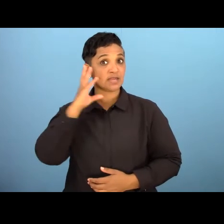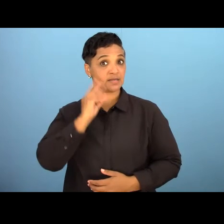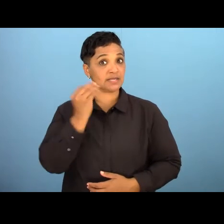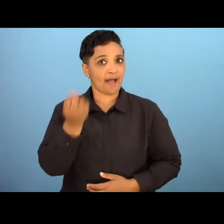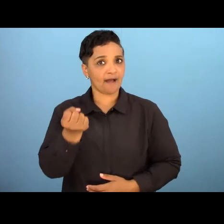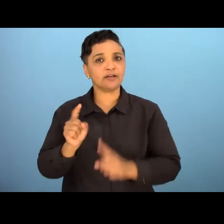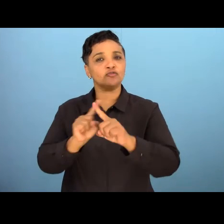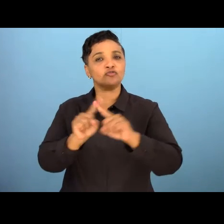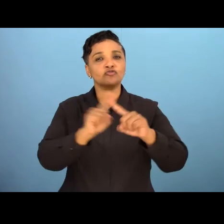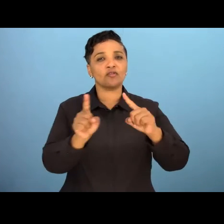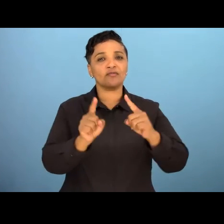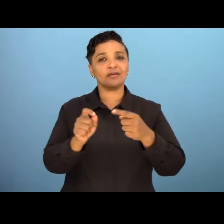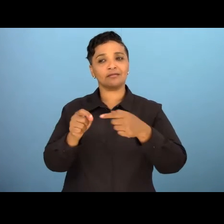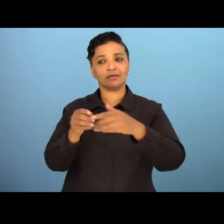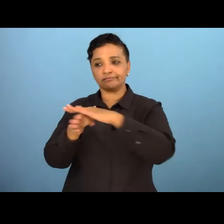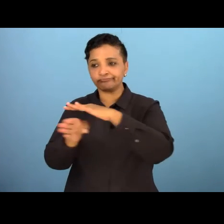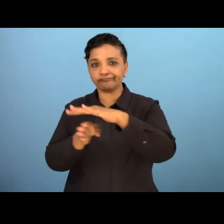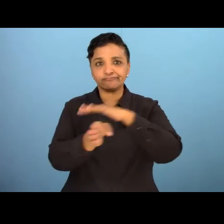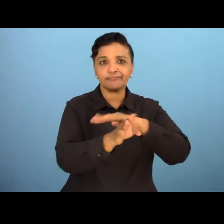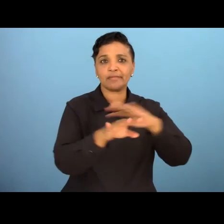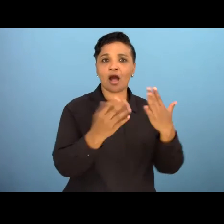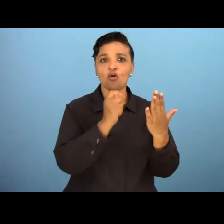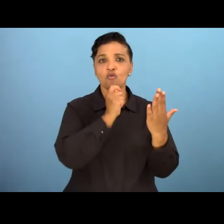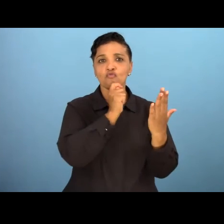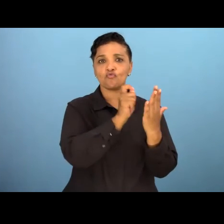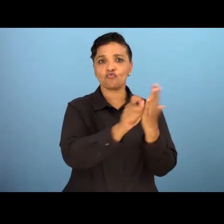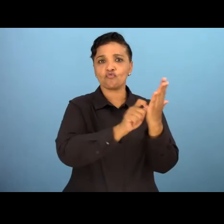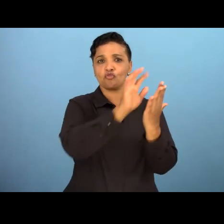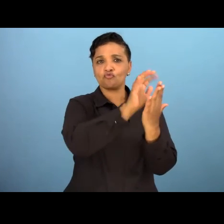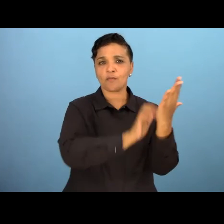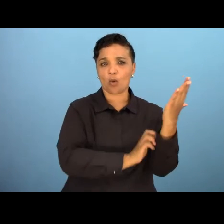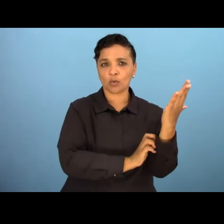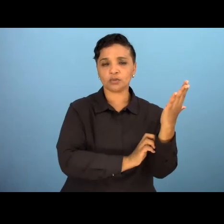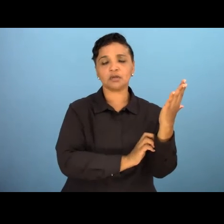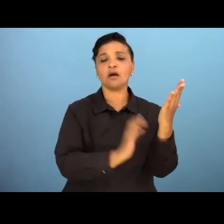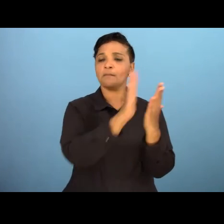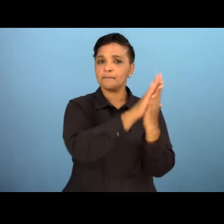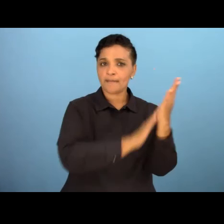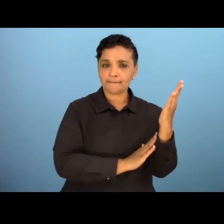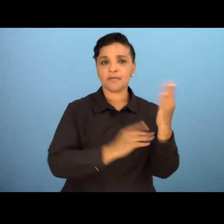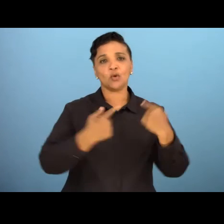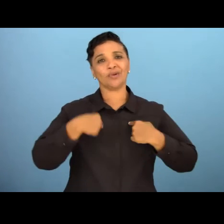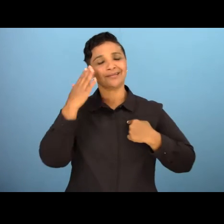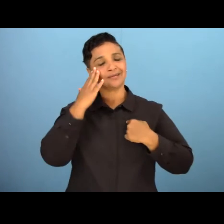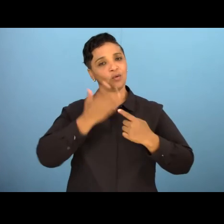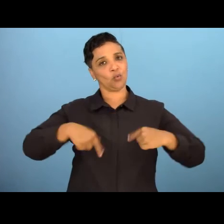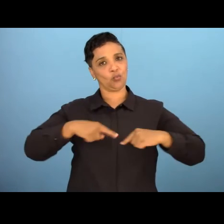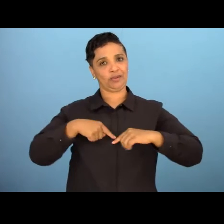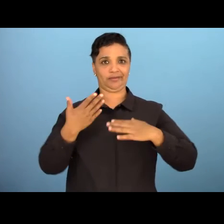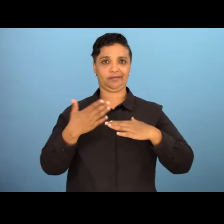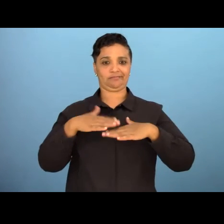Escribimos los informes con regularidad y también tenemos experiencia en